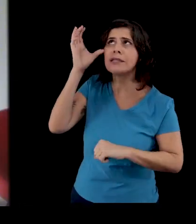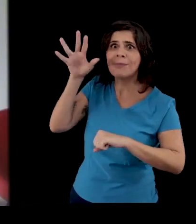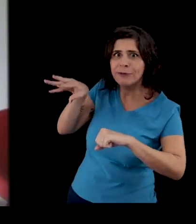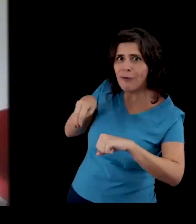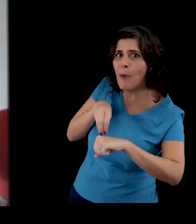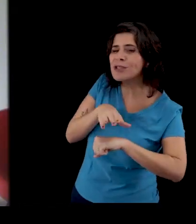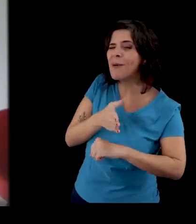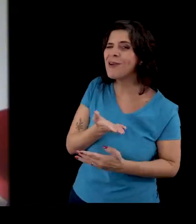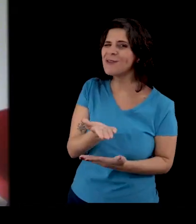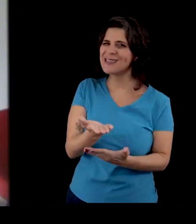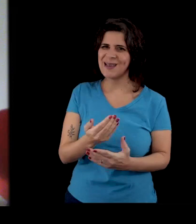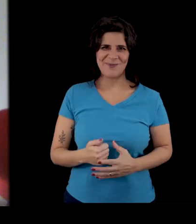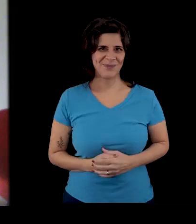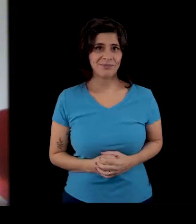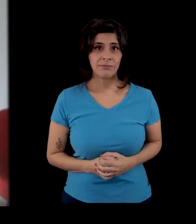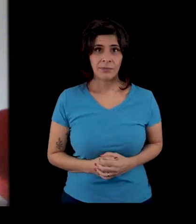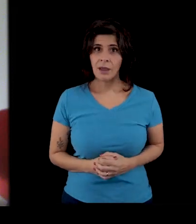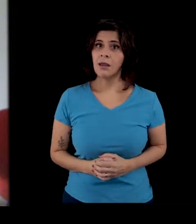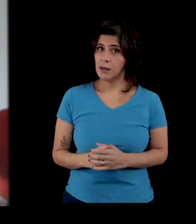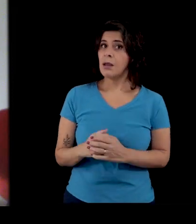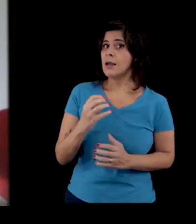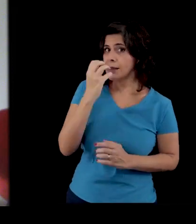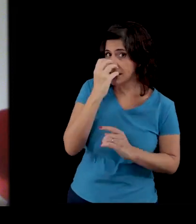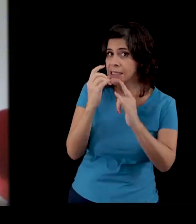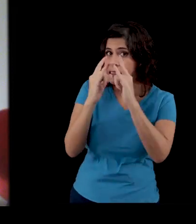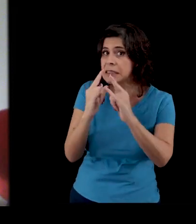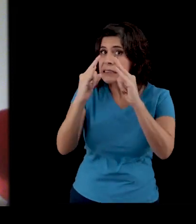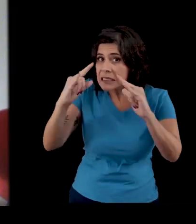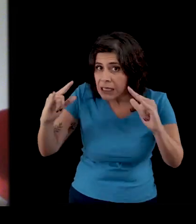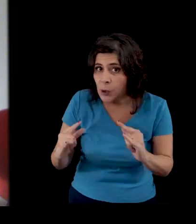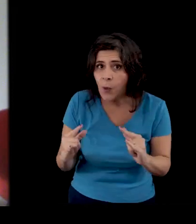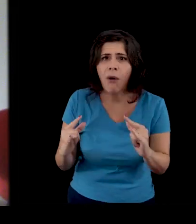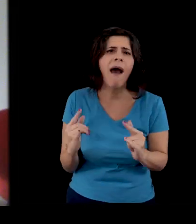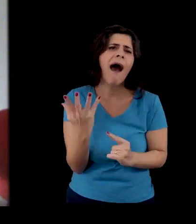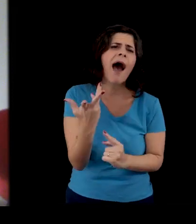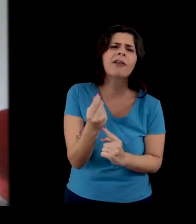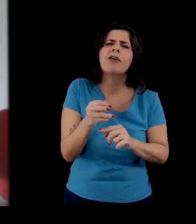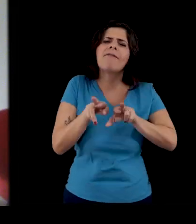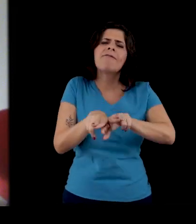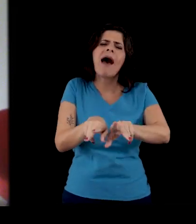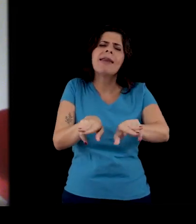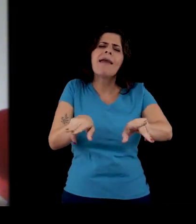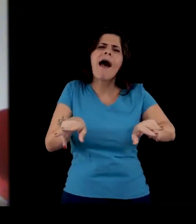O circo é uma arte muito variada e plural. Hoje vamos falar sobre mímica.